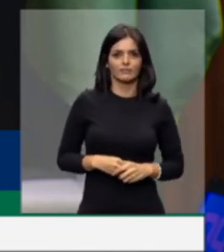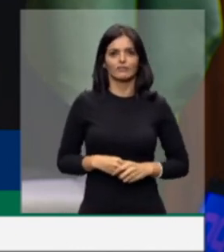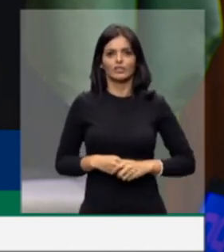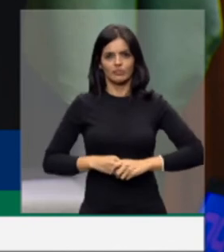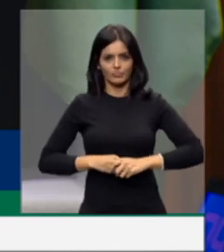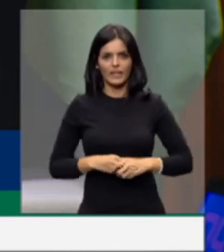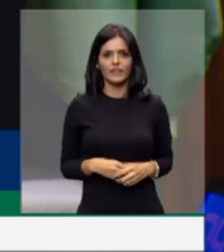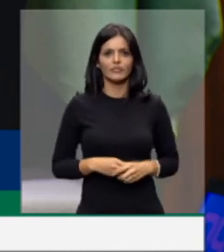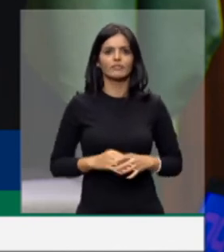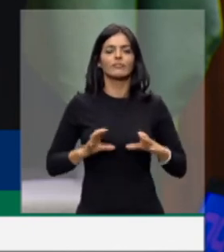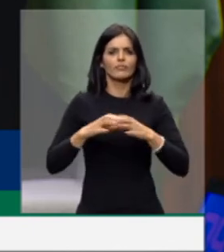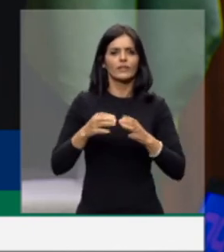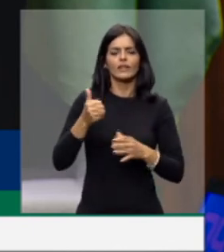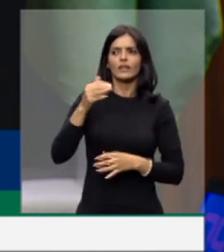VIGÊNCIA DO ATUAL FUNDEB. AMPLIAMOS A PARTICIPAÇÃO DA